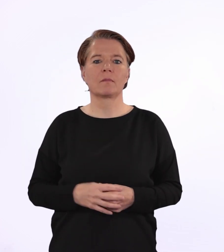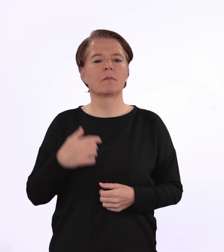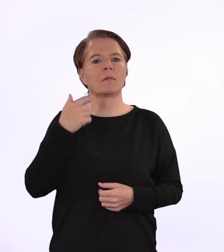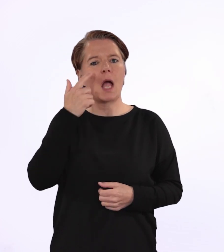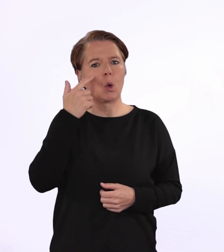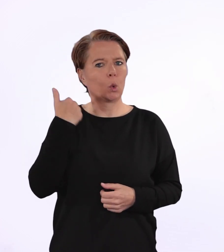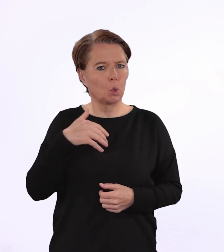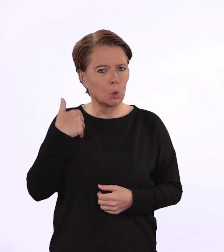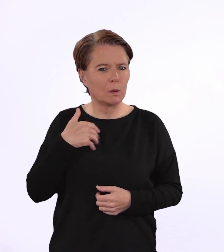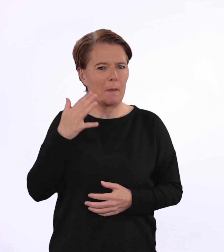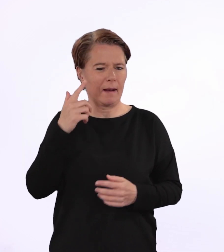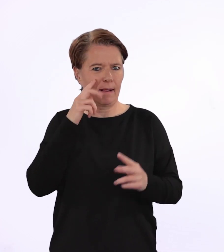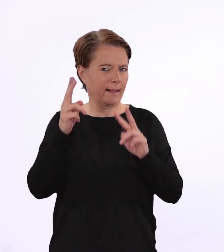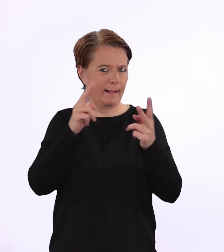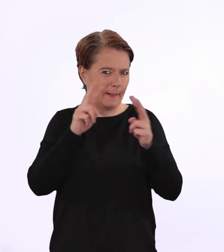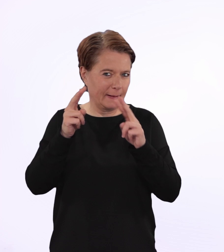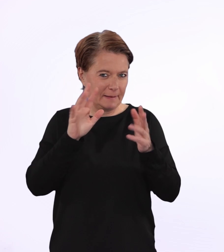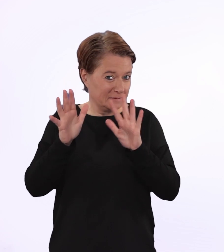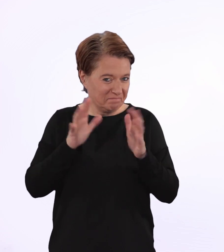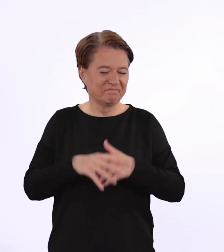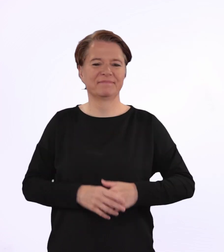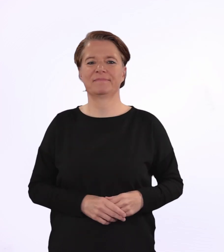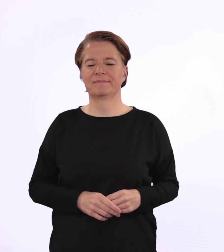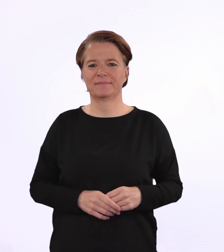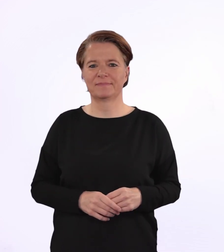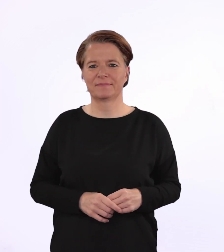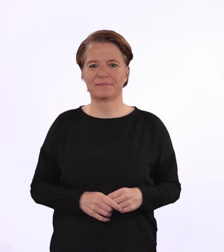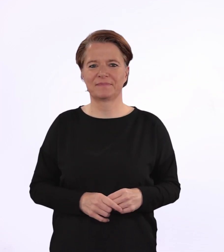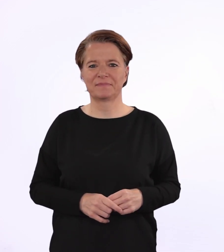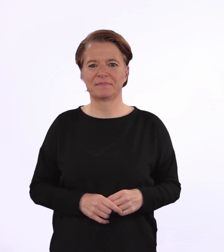und ich habe grüne Augen, die immer ziemlich durcheinander tanzen.